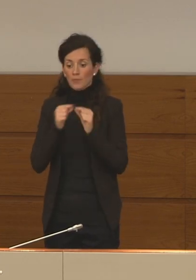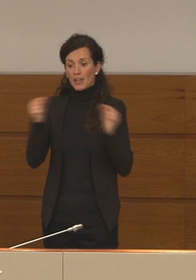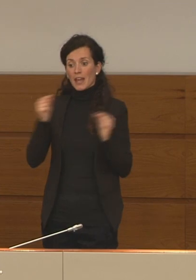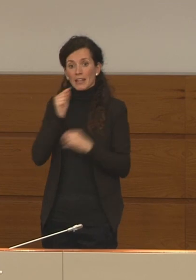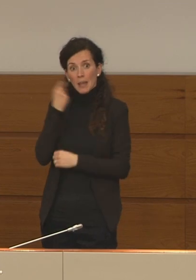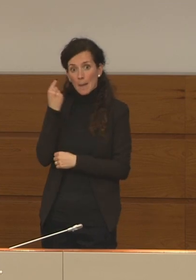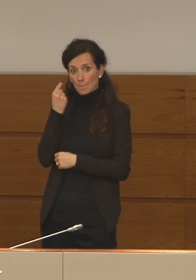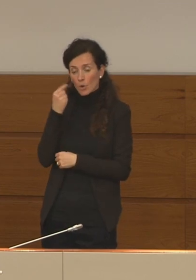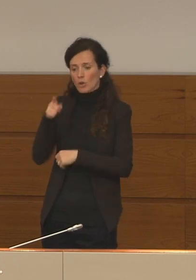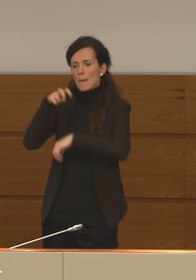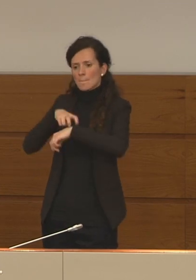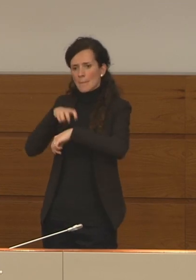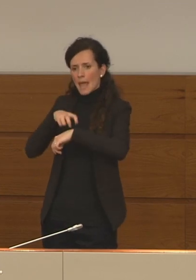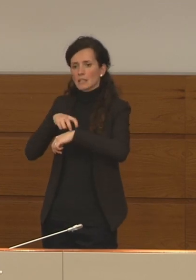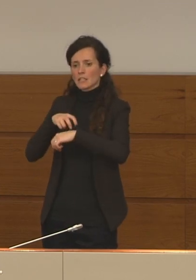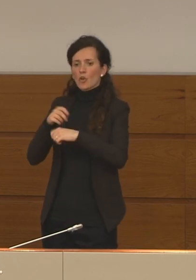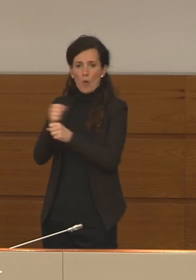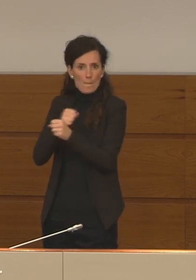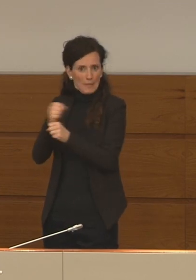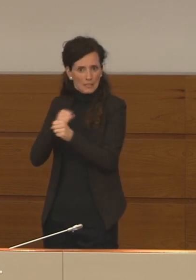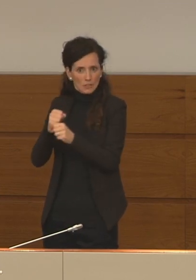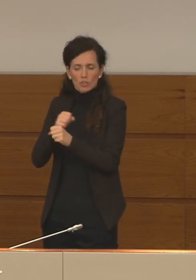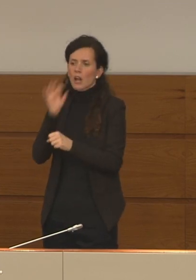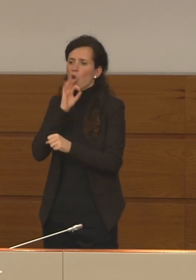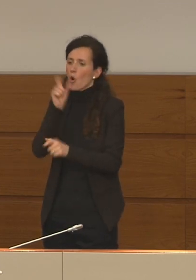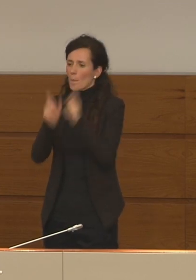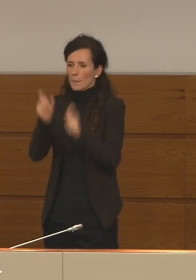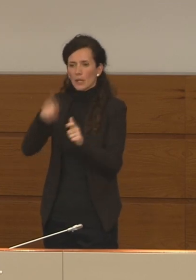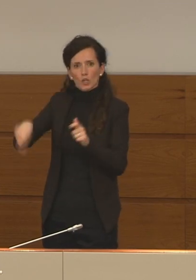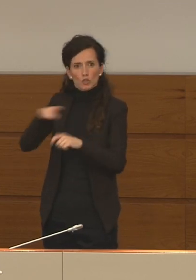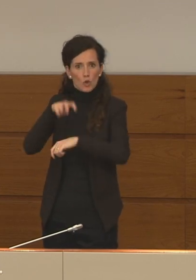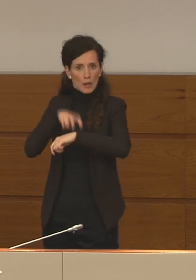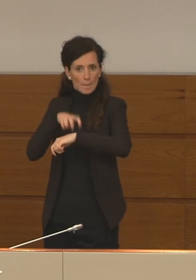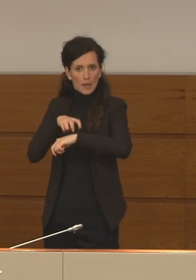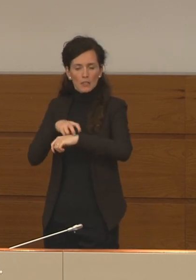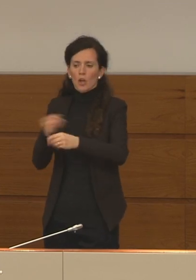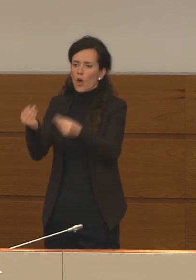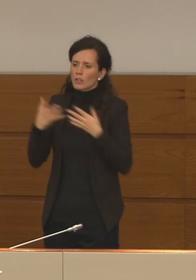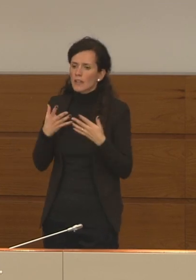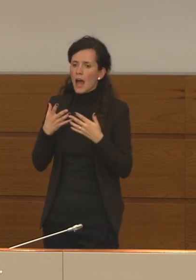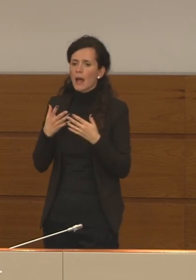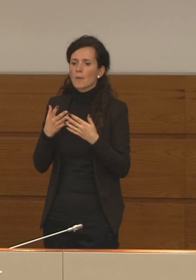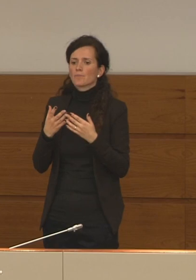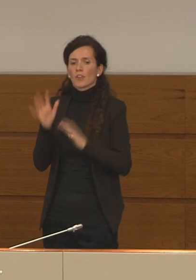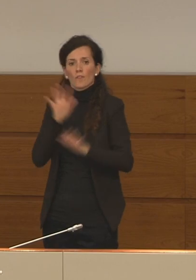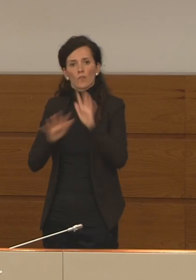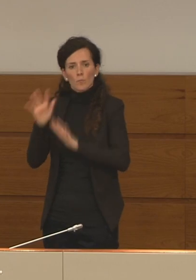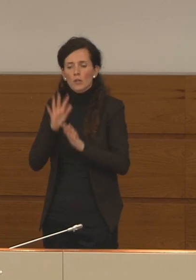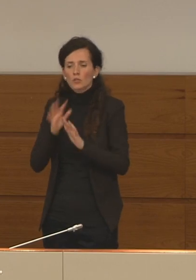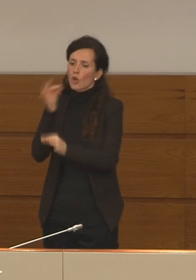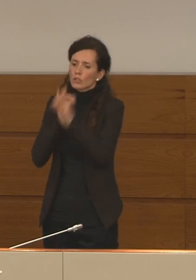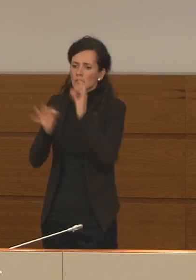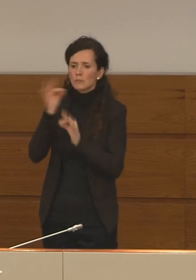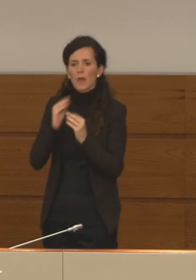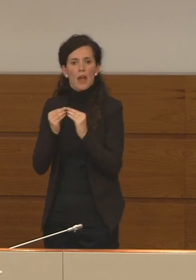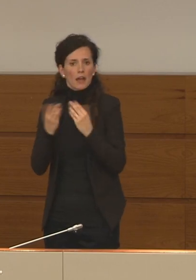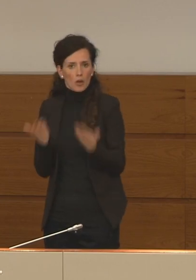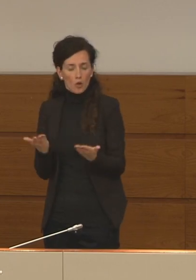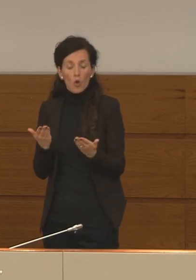medicina generale o il personale sanitario hanno tutta una serie di elementi e di algoritmi per decidere quando e se fare il tampone,